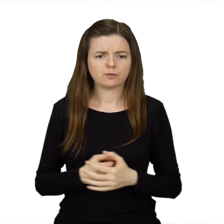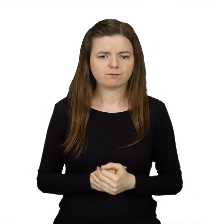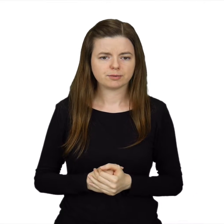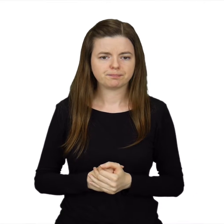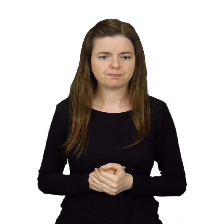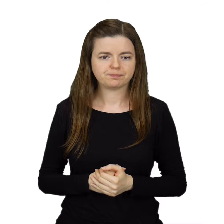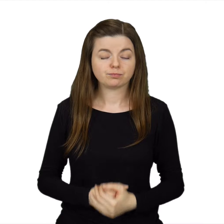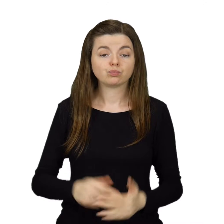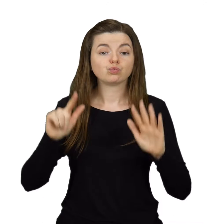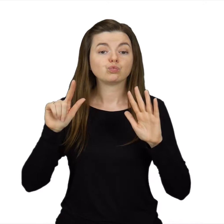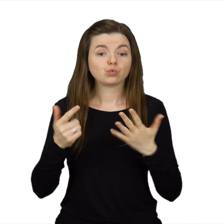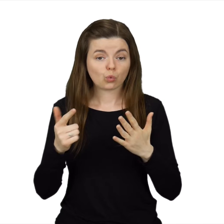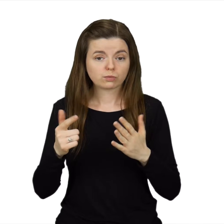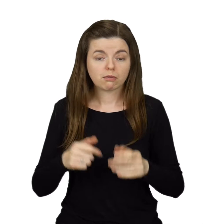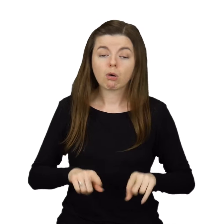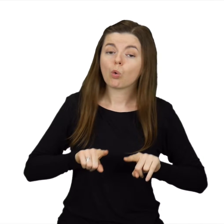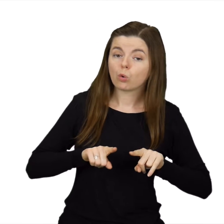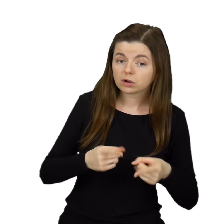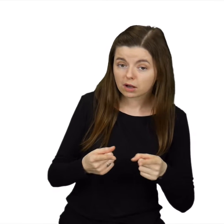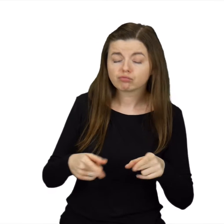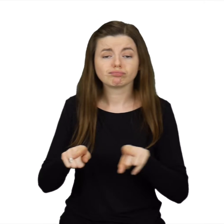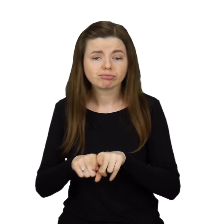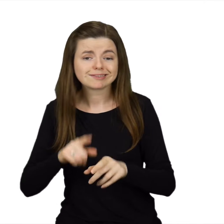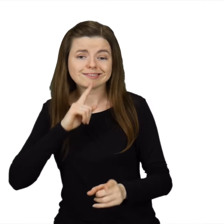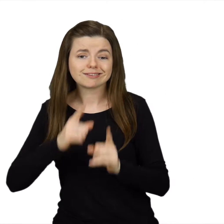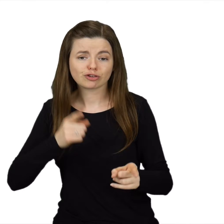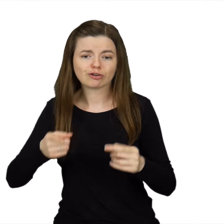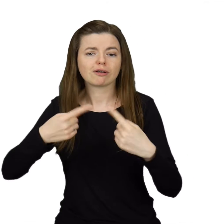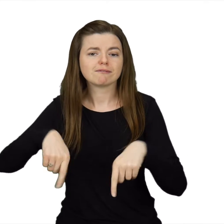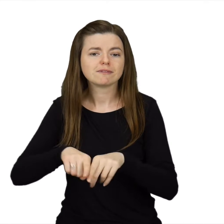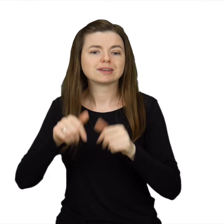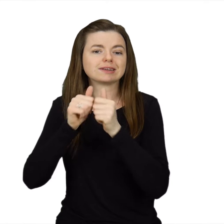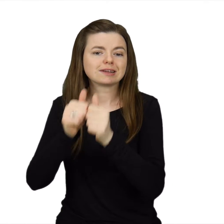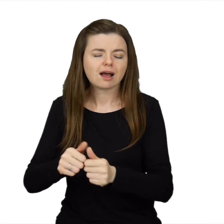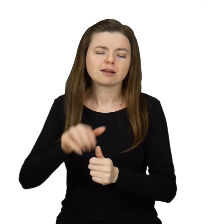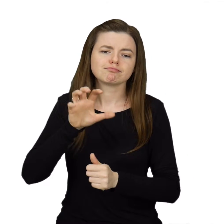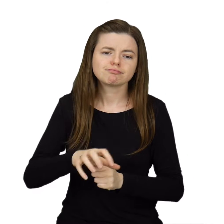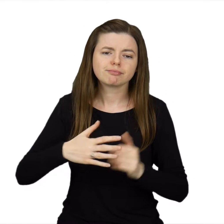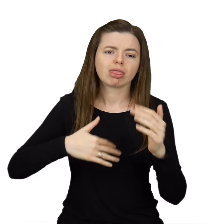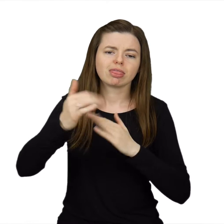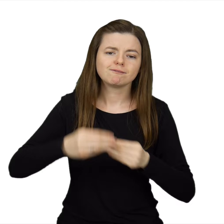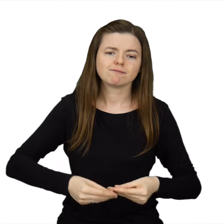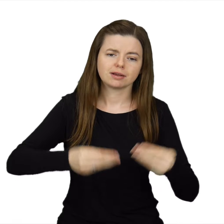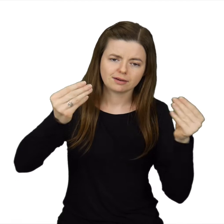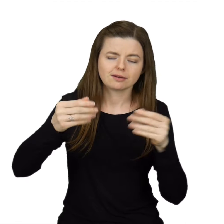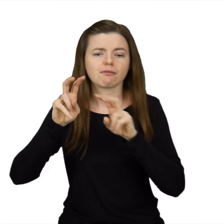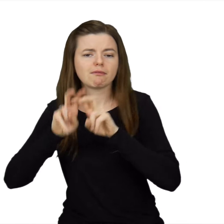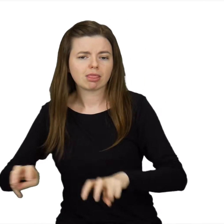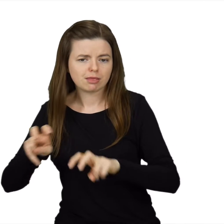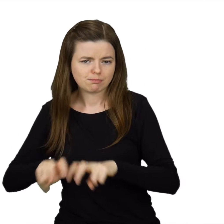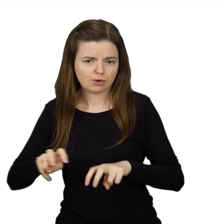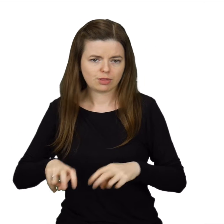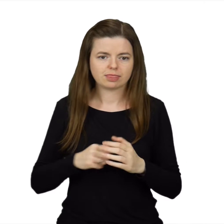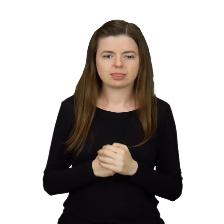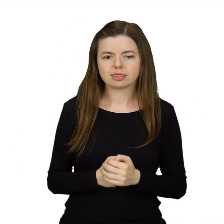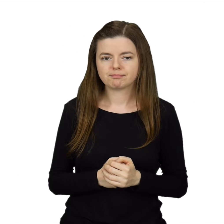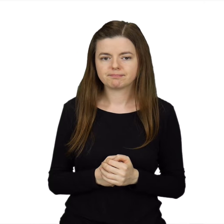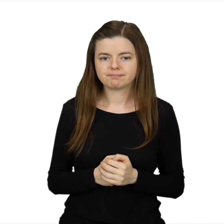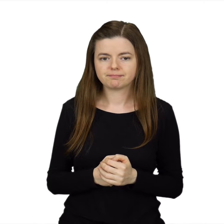organizowanie i zarządzanie realizacją zadań inwestycyjnych i remontowych,